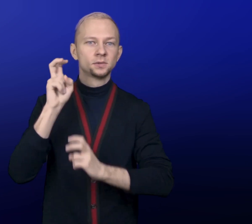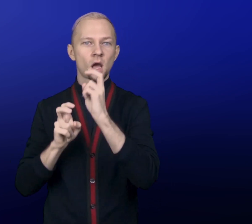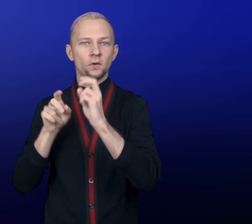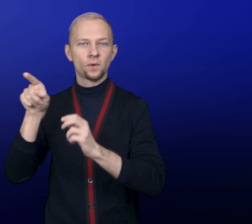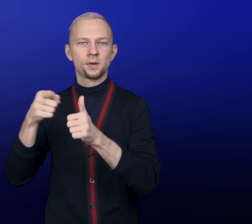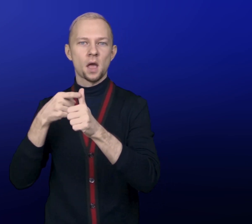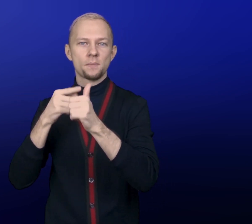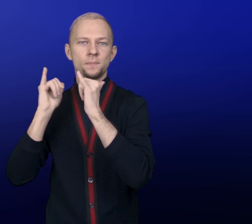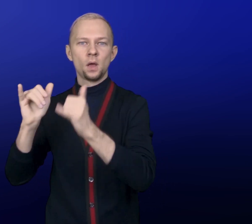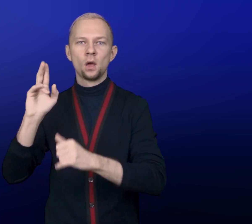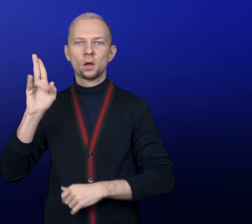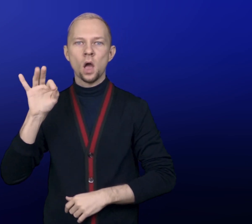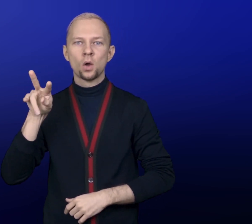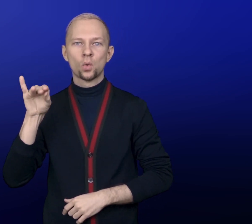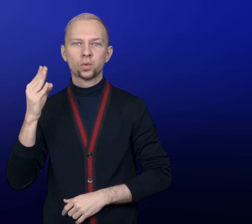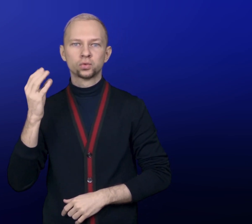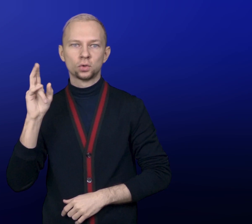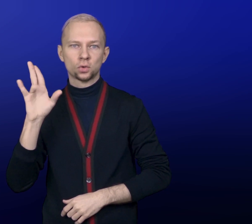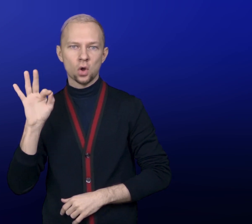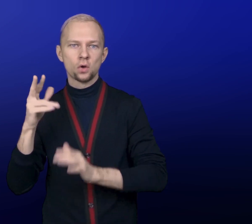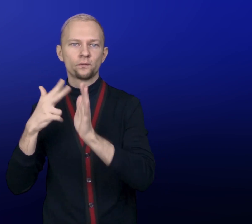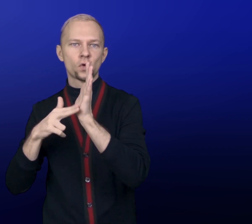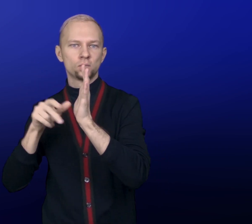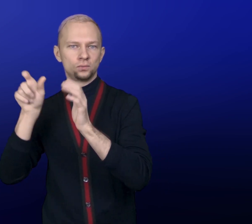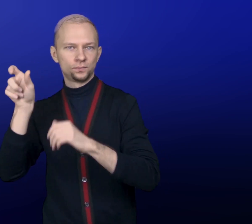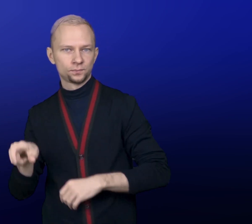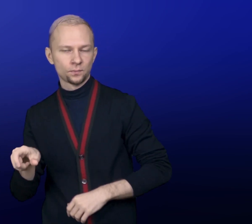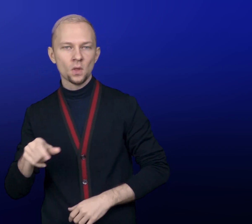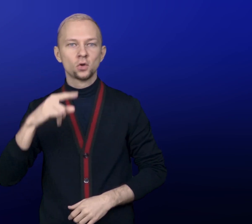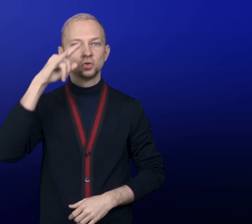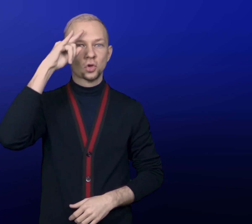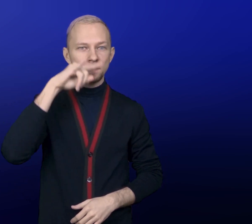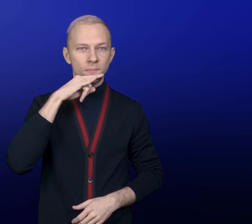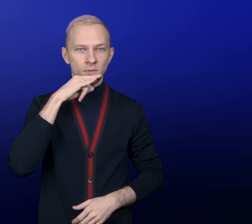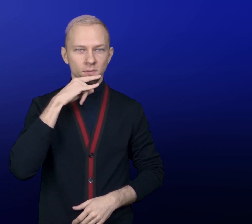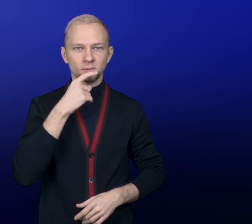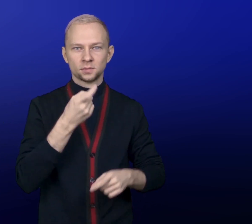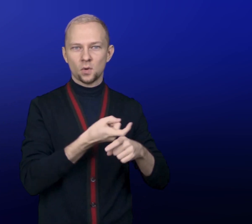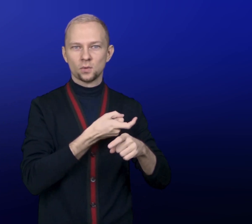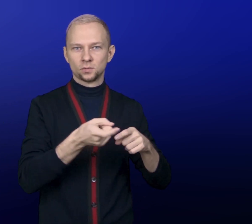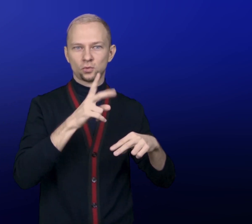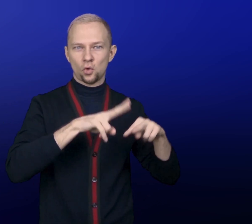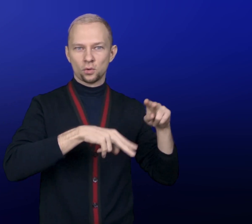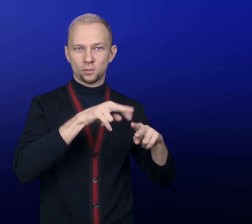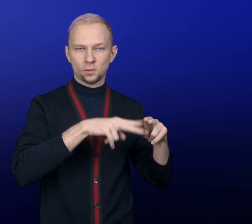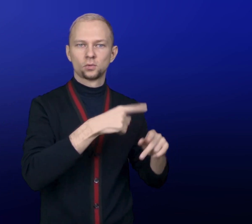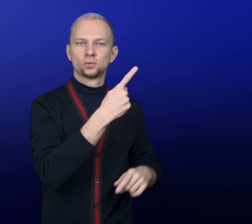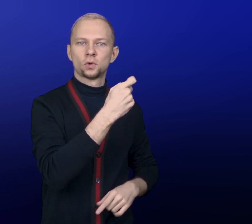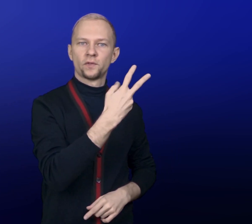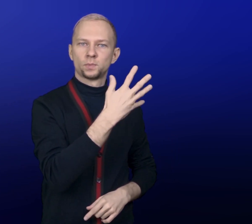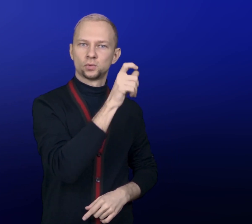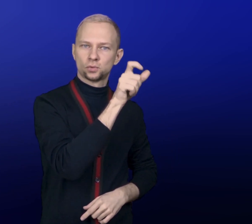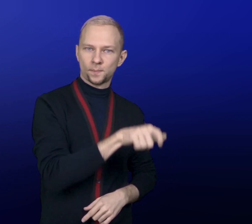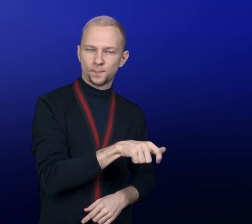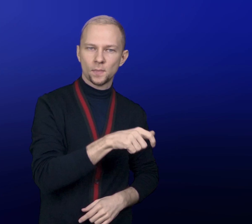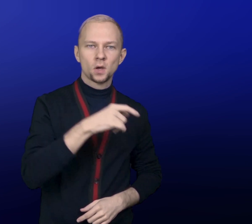на заводе им. Колющенко – 80, на Челябинском станкостроительном – 125,